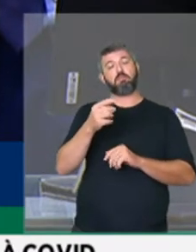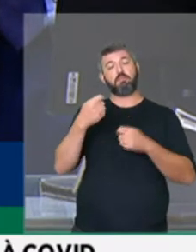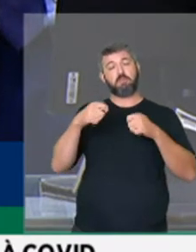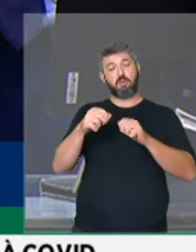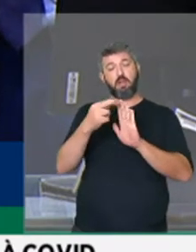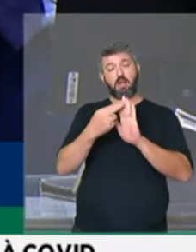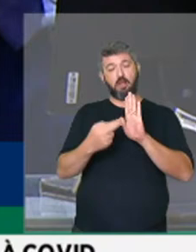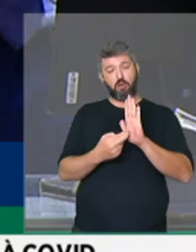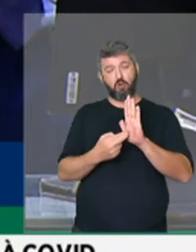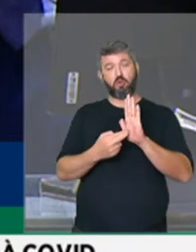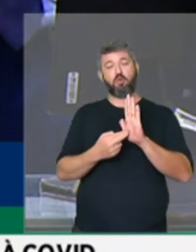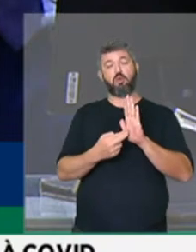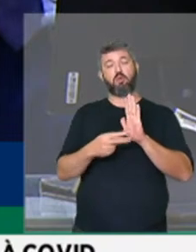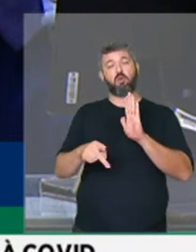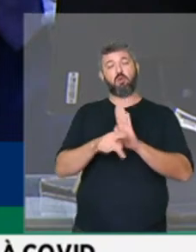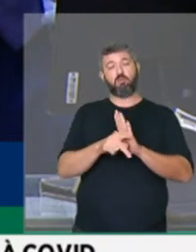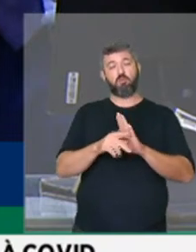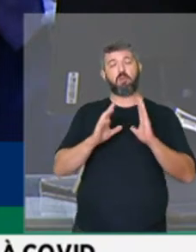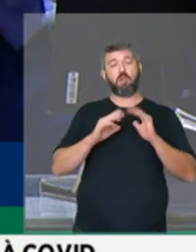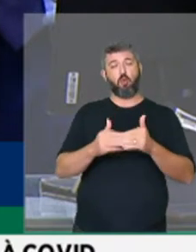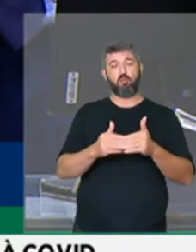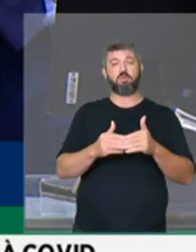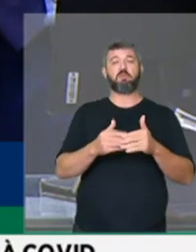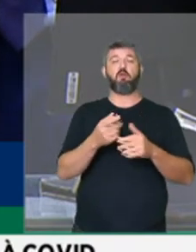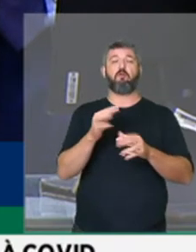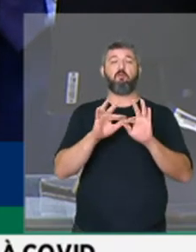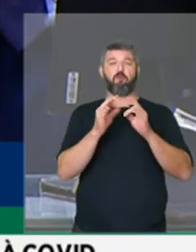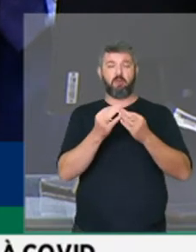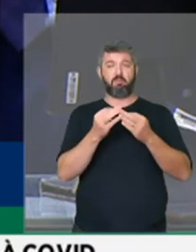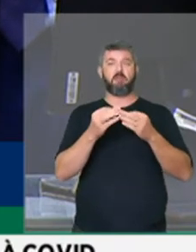SOBRE A MESA. -- [DEPUTADO]: PRESIDENTE QUERIA PEDIR A V.EXA. O TEMPO DE LIDERANÇA